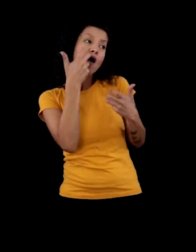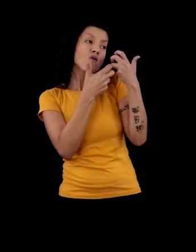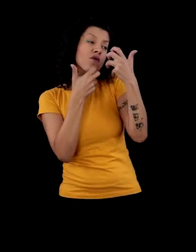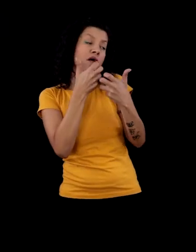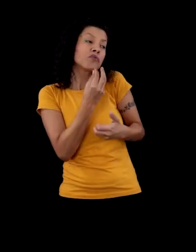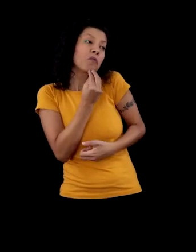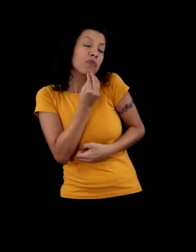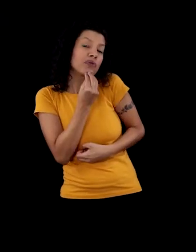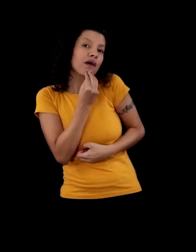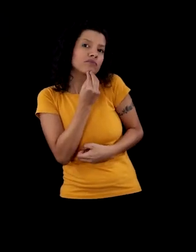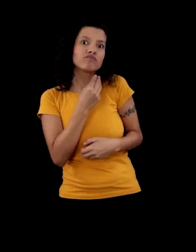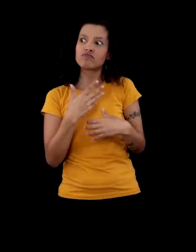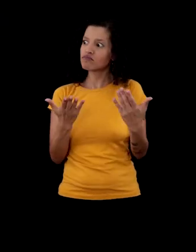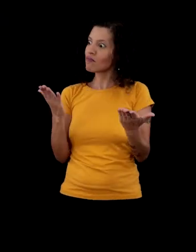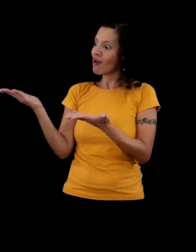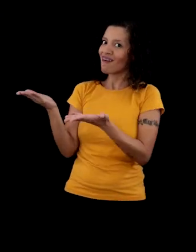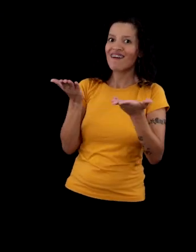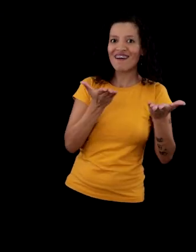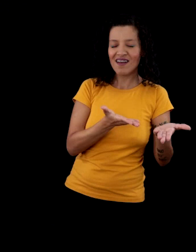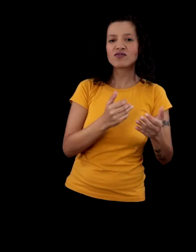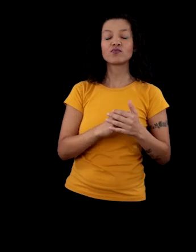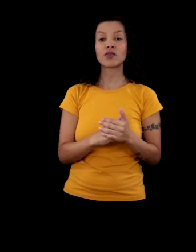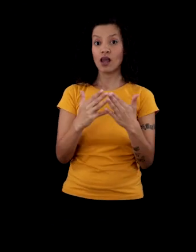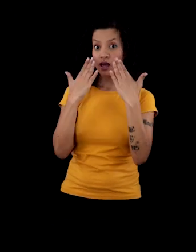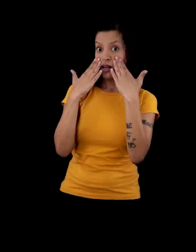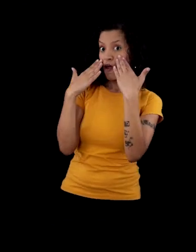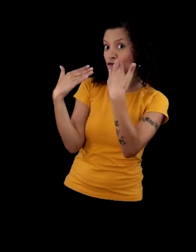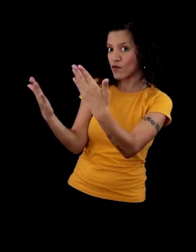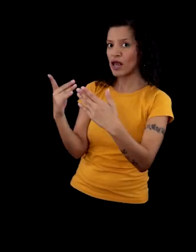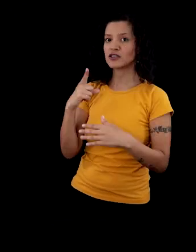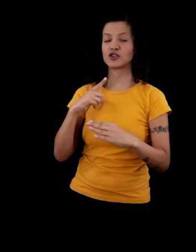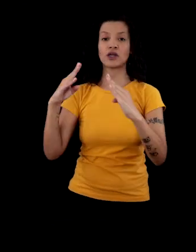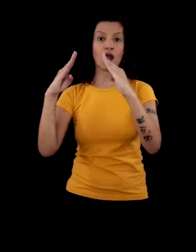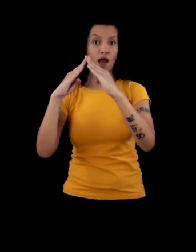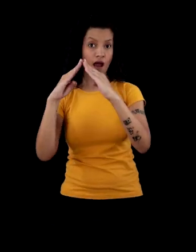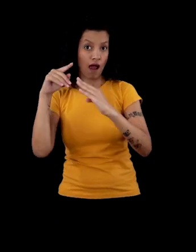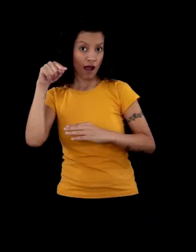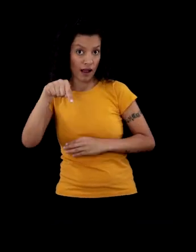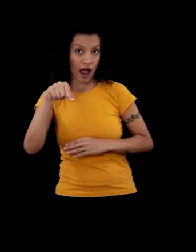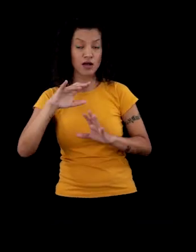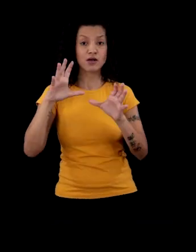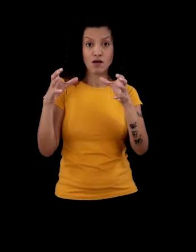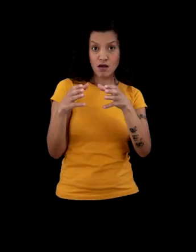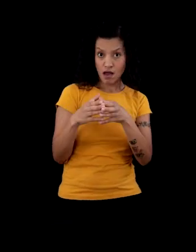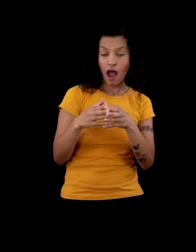daí deram oportunidade para ela cantar lá. Na frente desse ponto de cultura existia uma casa